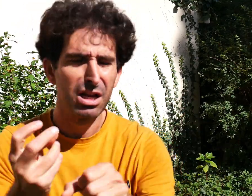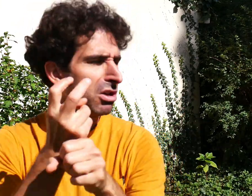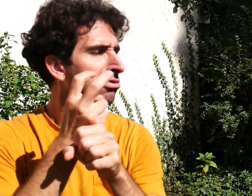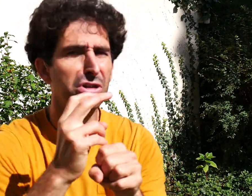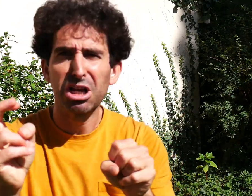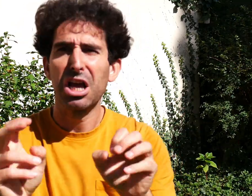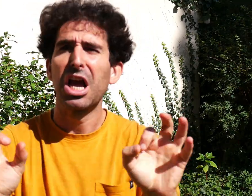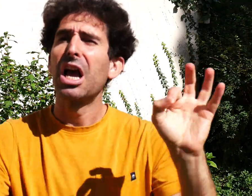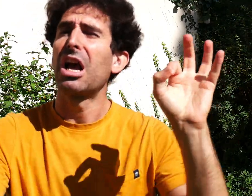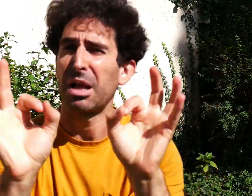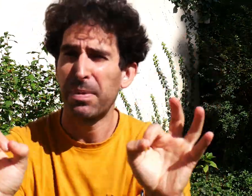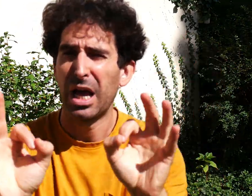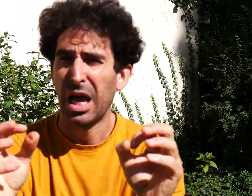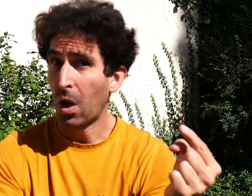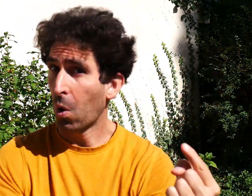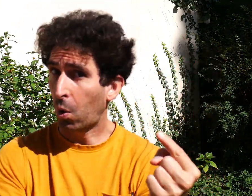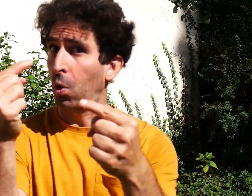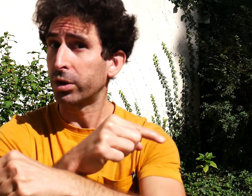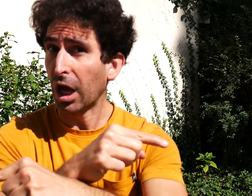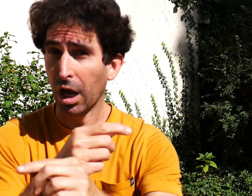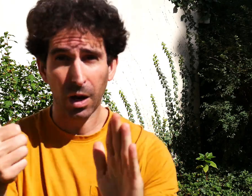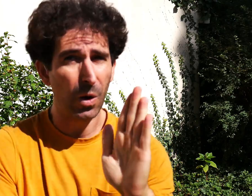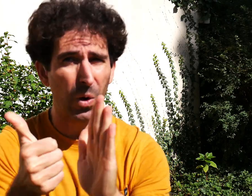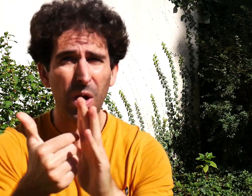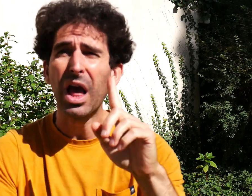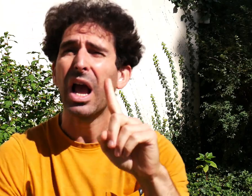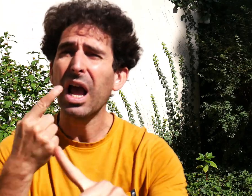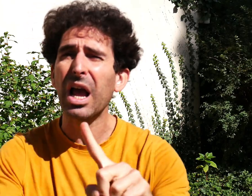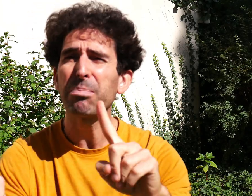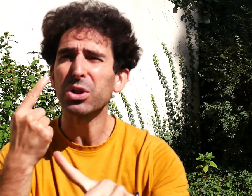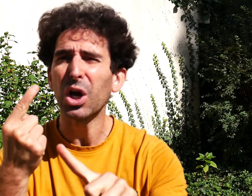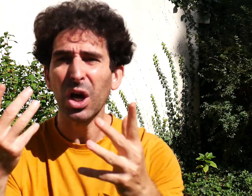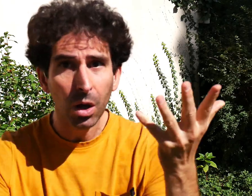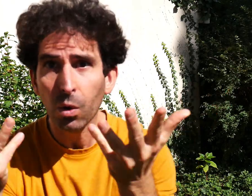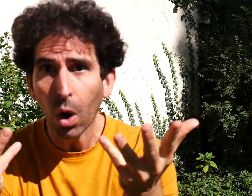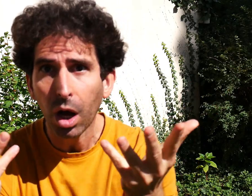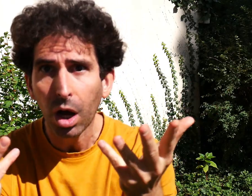Il n'y a pas de danger. Au contraire, ils ont un rôle important. Lequel ?